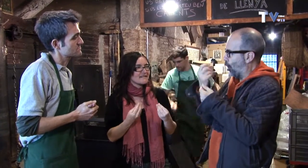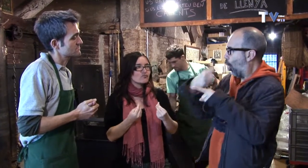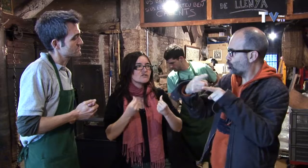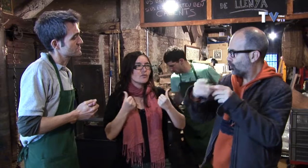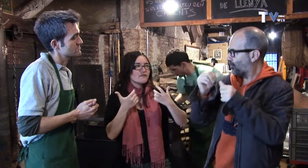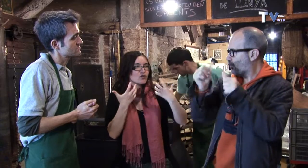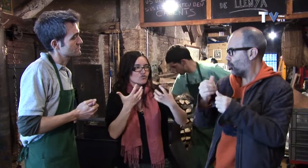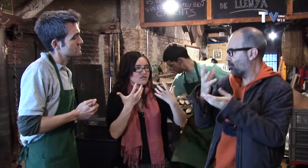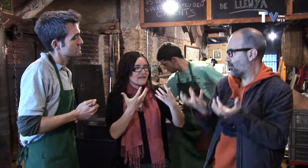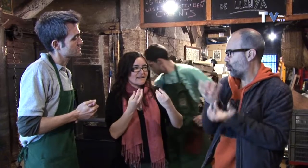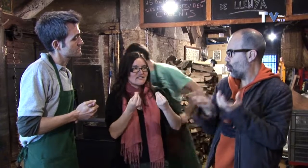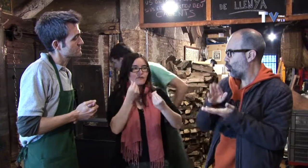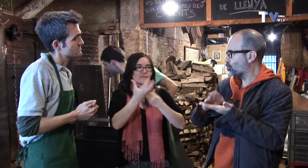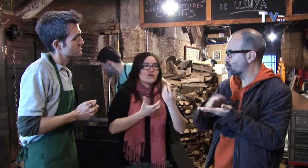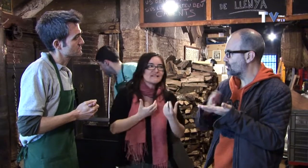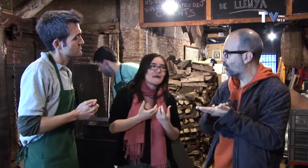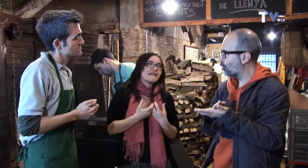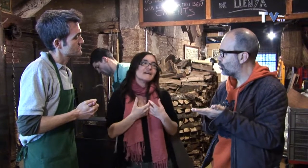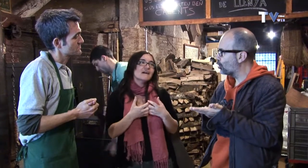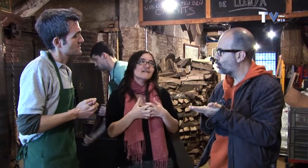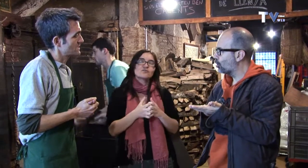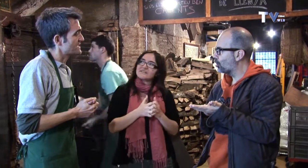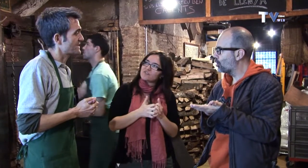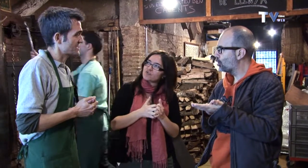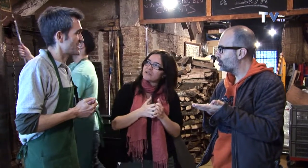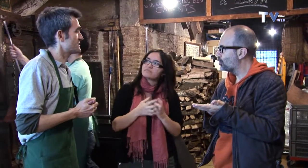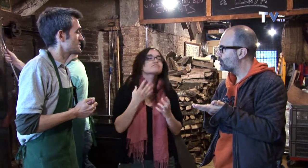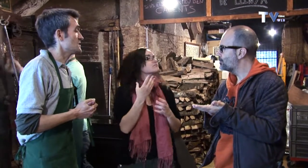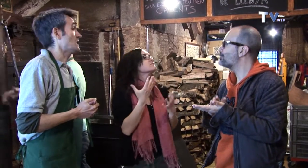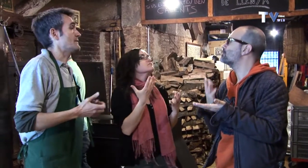¿da más sabor que otros modelos de tostadores?